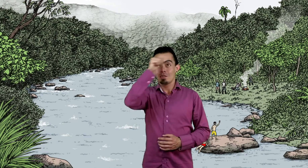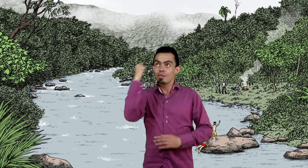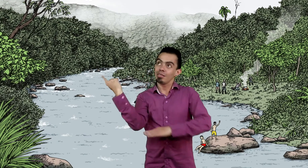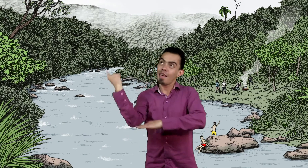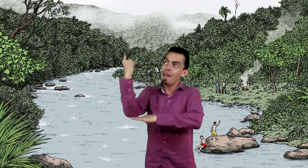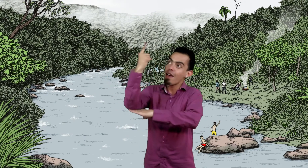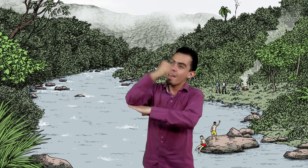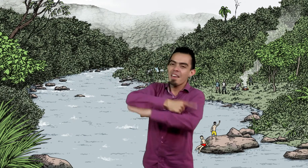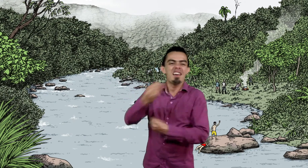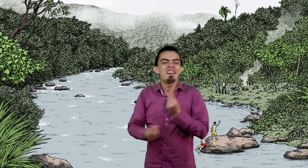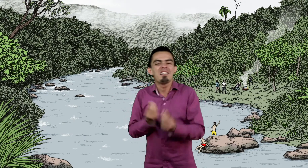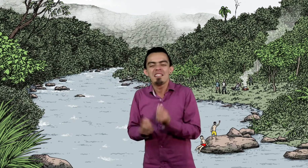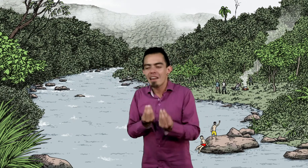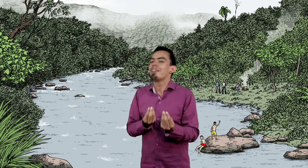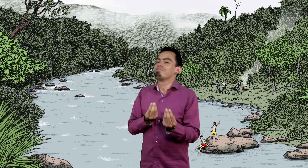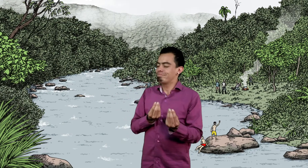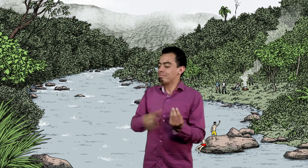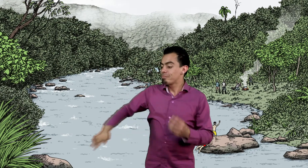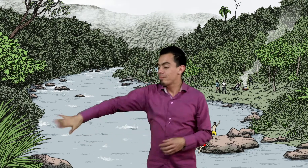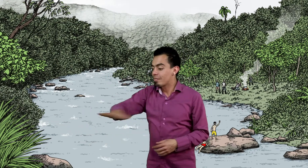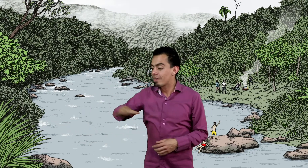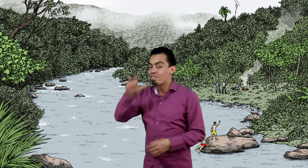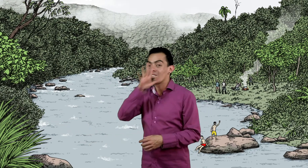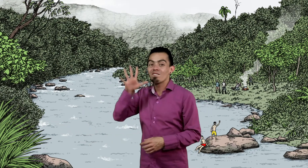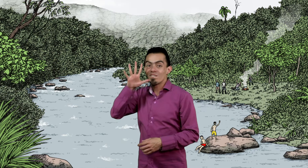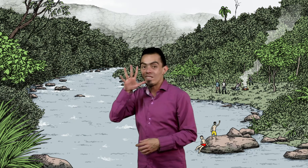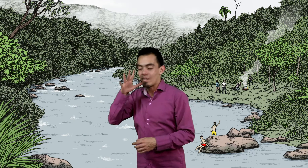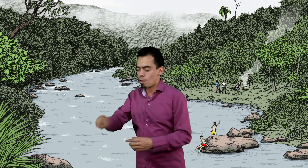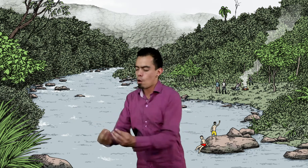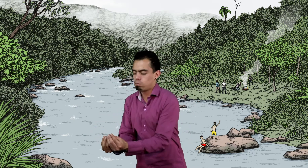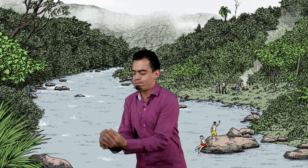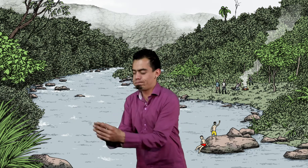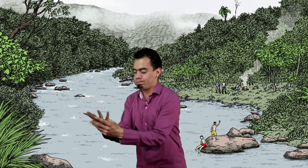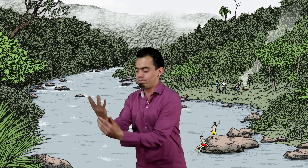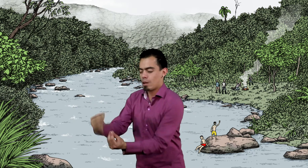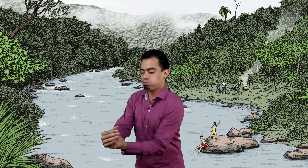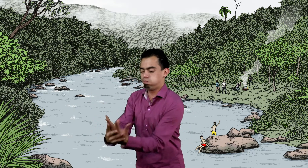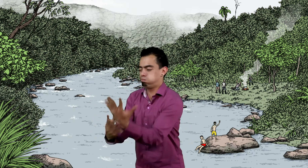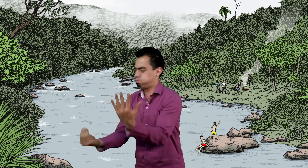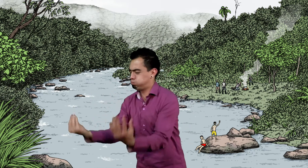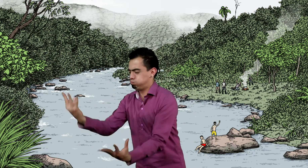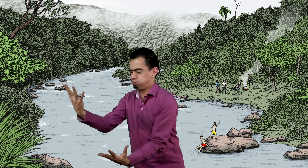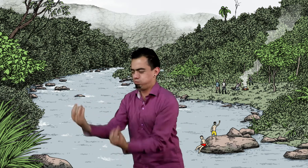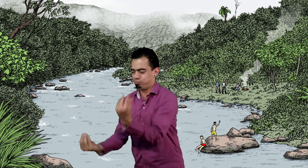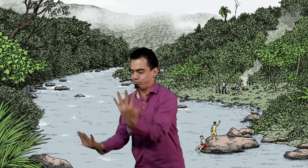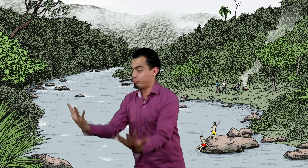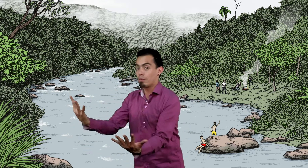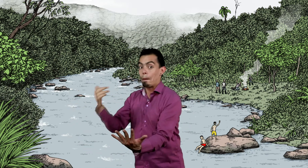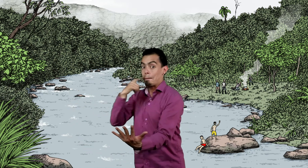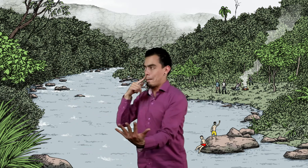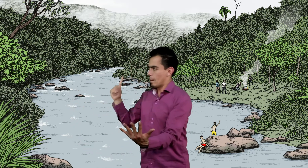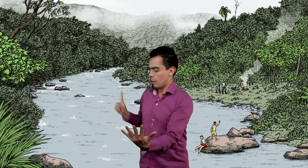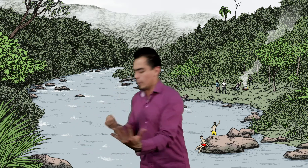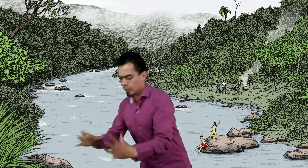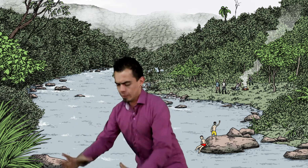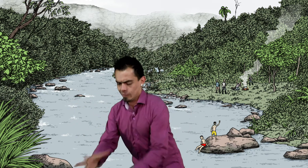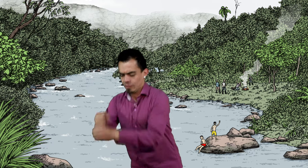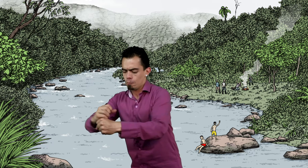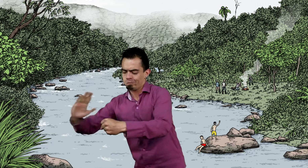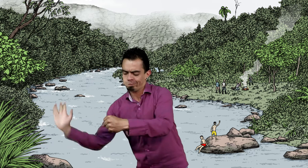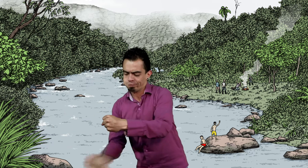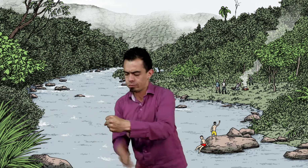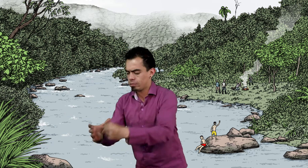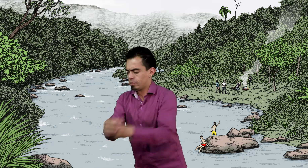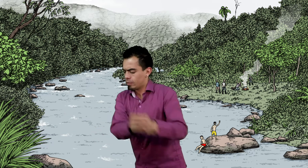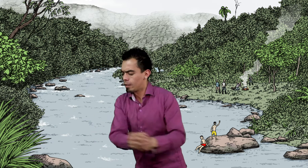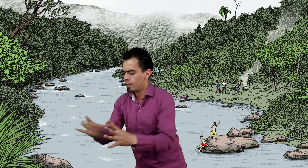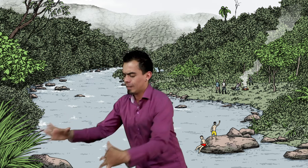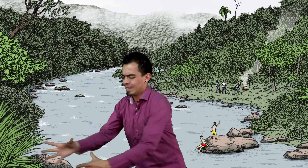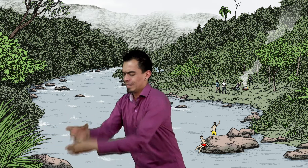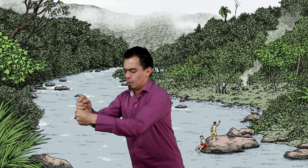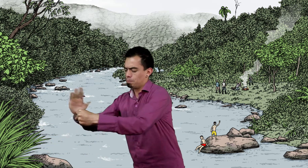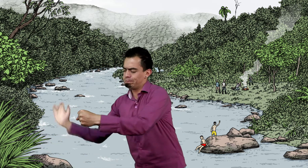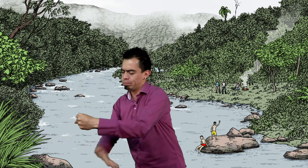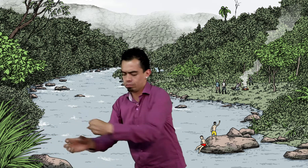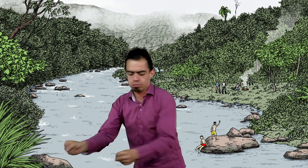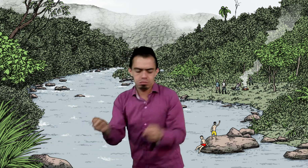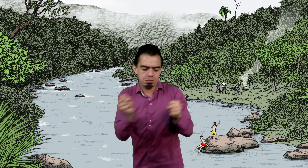El domingo ayudábamos a mi papá a cortar el pasto que crecía en la finca